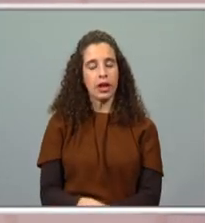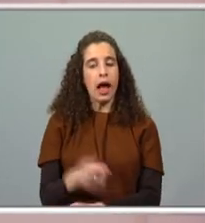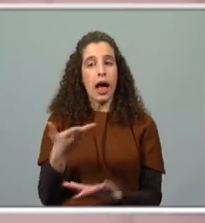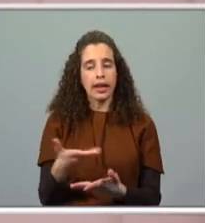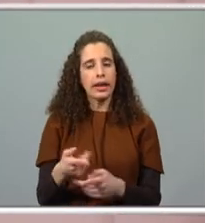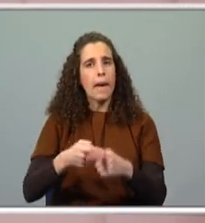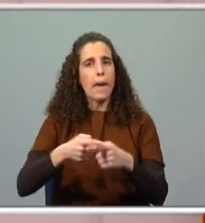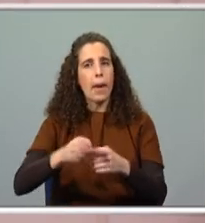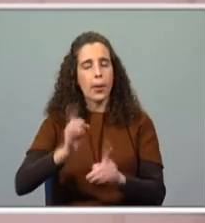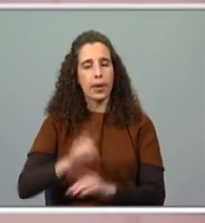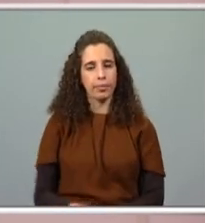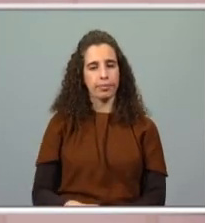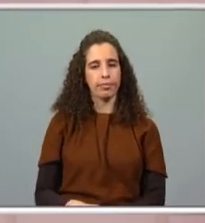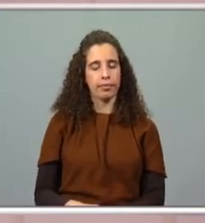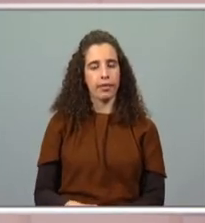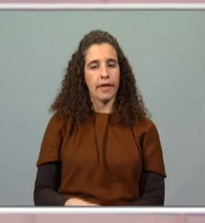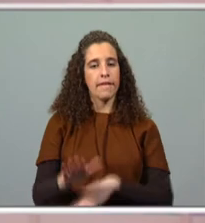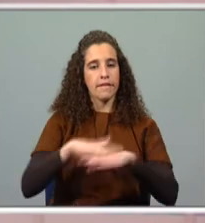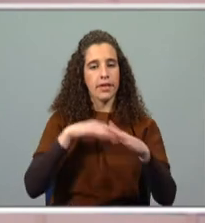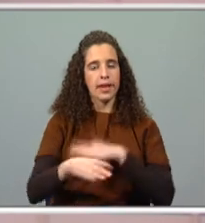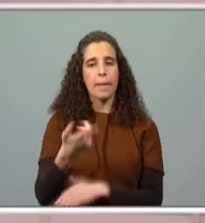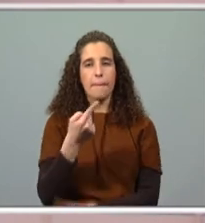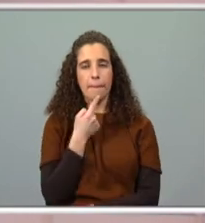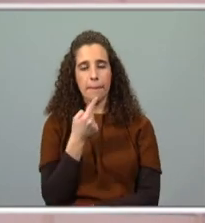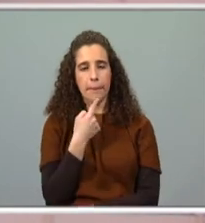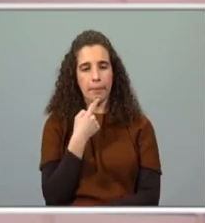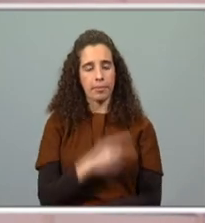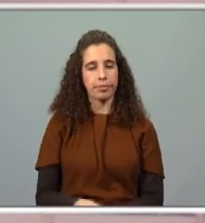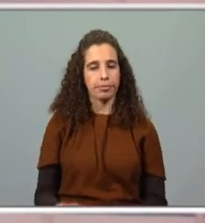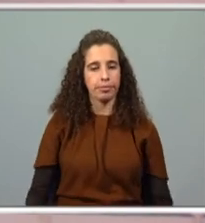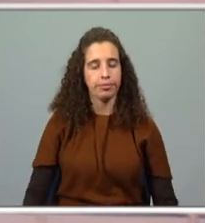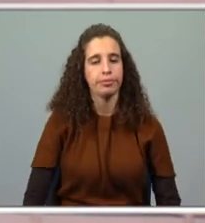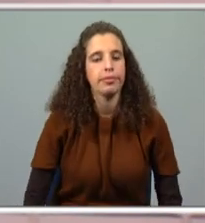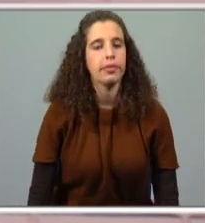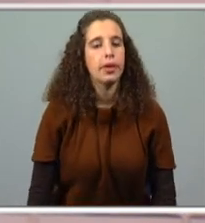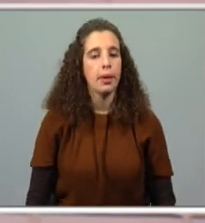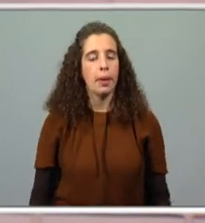aqui é fazer a sua compreensão Portanto o que é que tínhamos que prestar muita 這是為了讓你理解所以我們必須付出這麼多